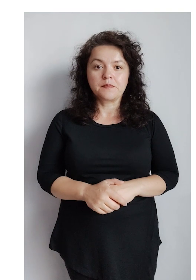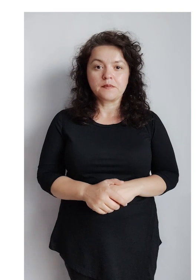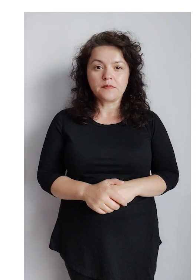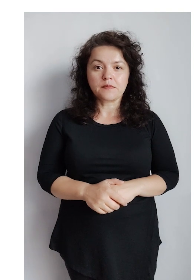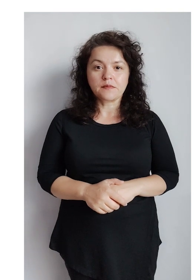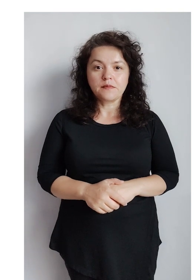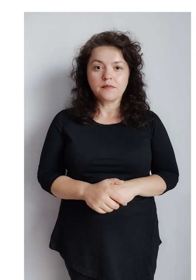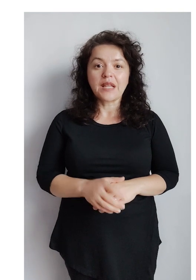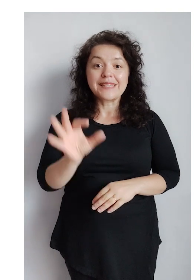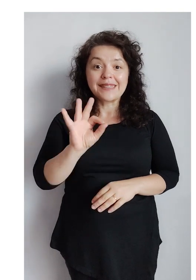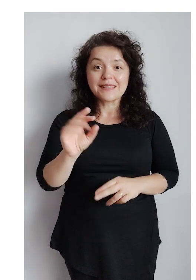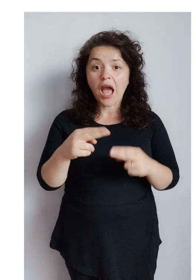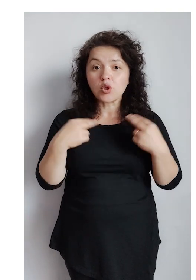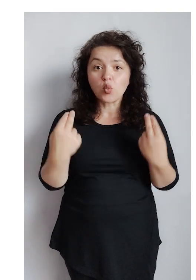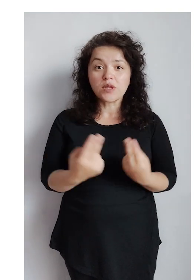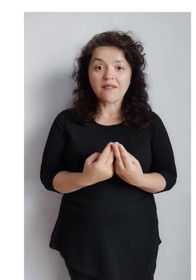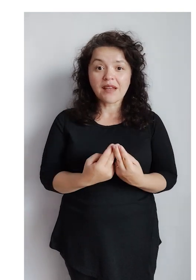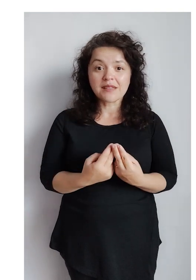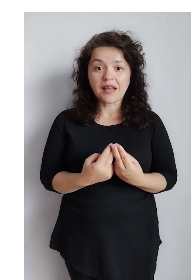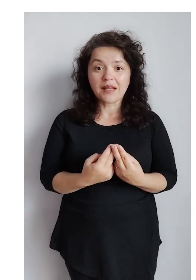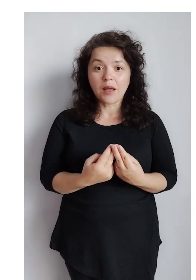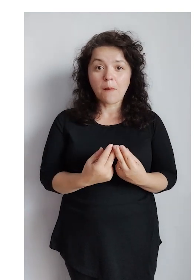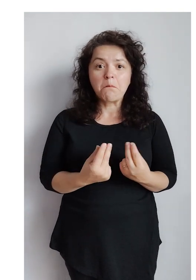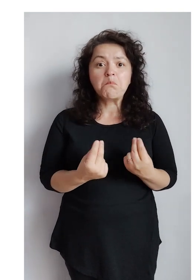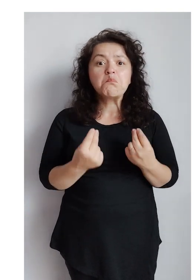Design universal Bun simț